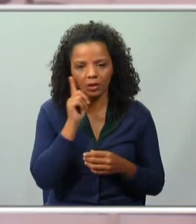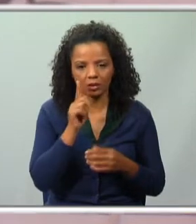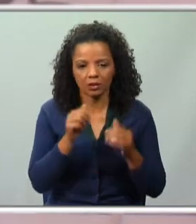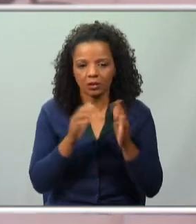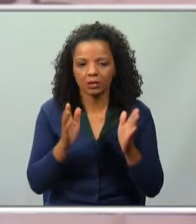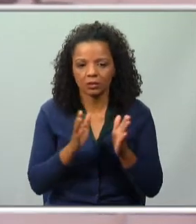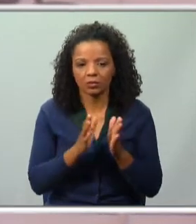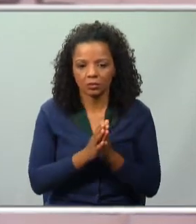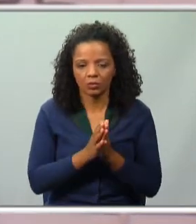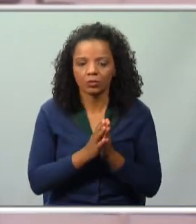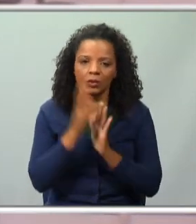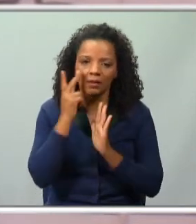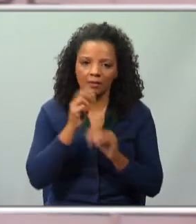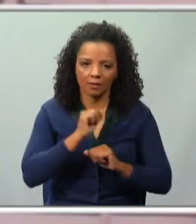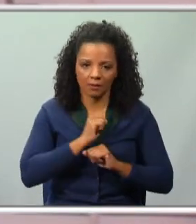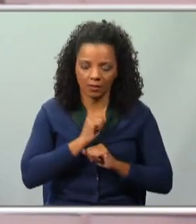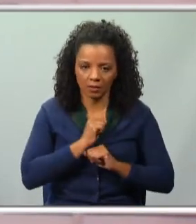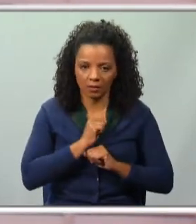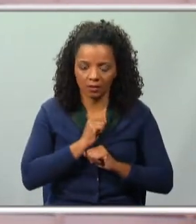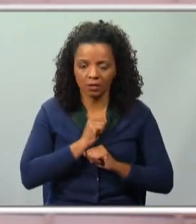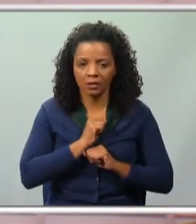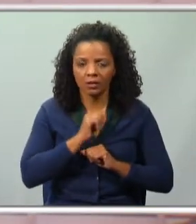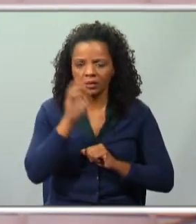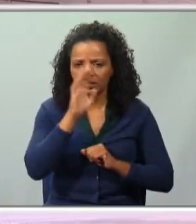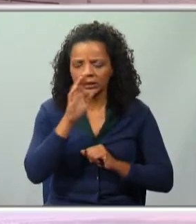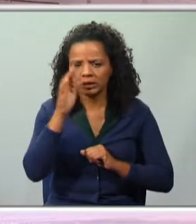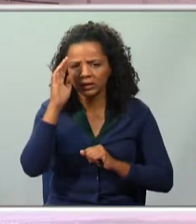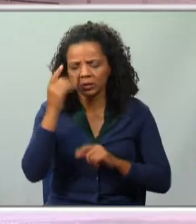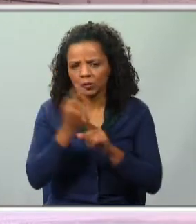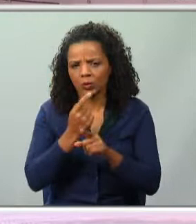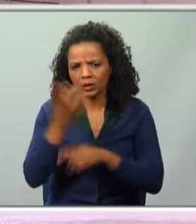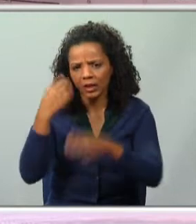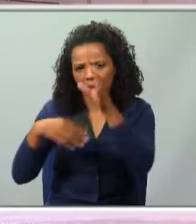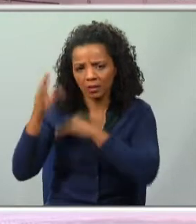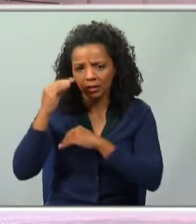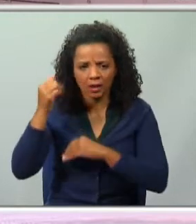os que os aspectos da nossa vida e saber mais e sempre bom muito bem o que são 我們生活和知識的各個方面更多而且總是很好他們是什麼